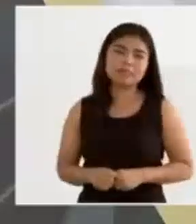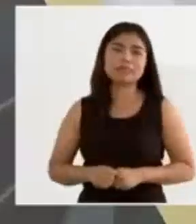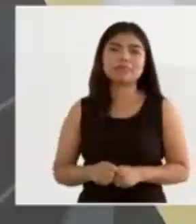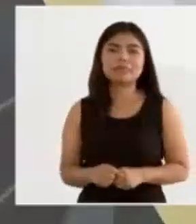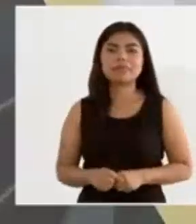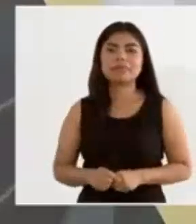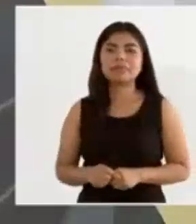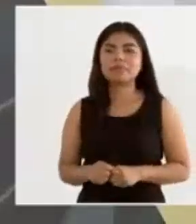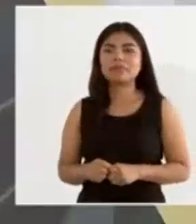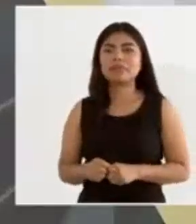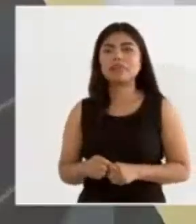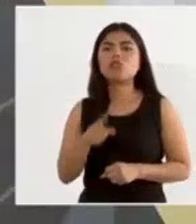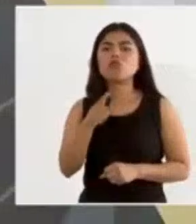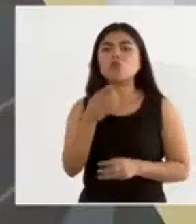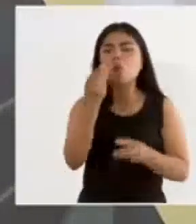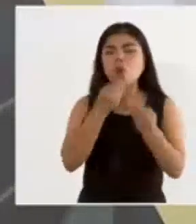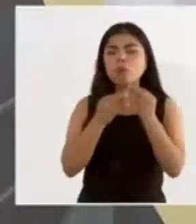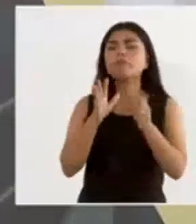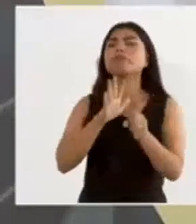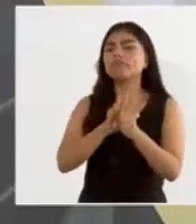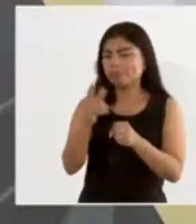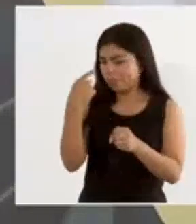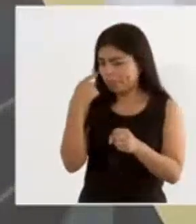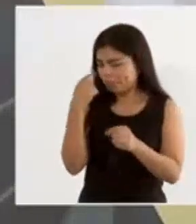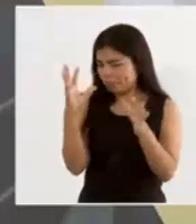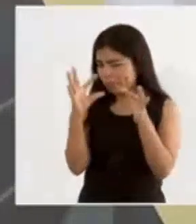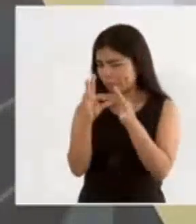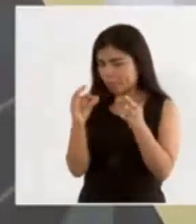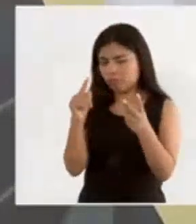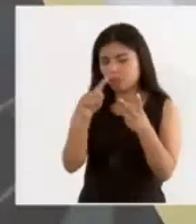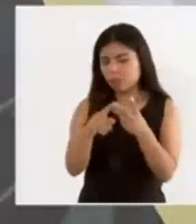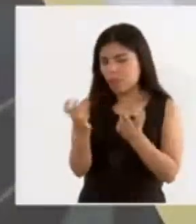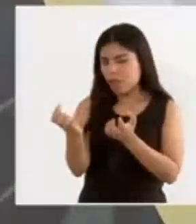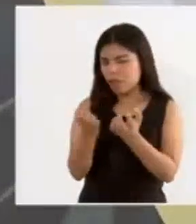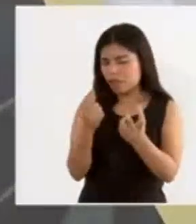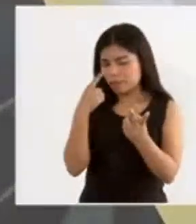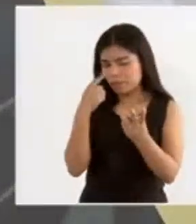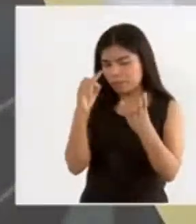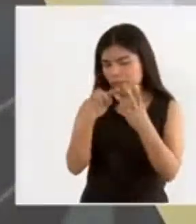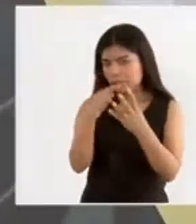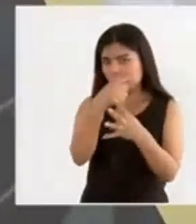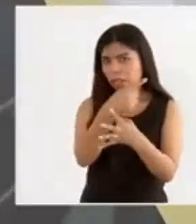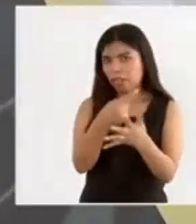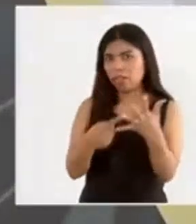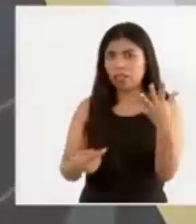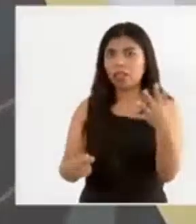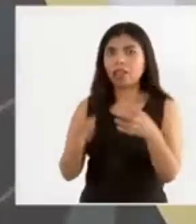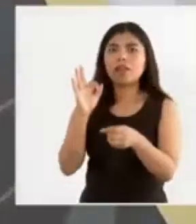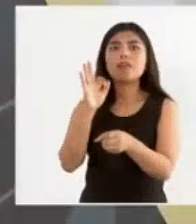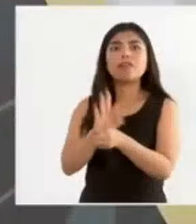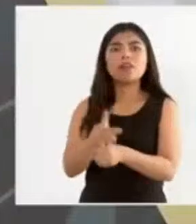cómo alimentarse, cómo hacer ejercicio, en fin, todo lo que se requiere para una vida saludable.